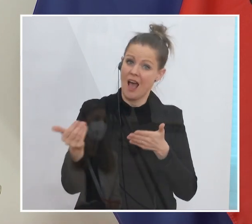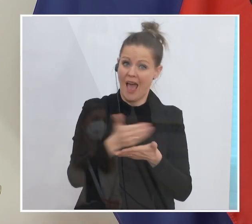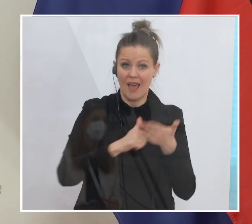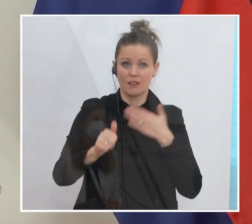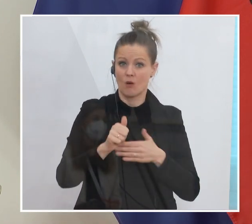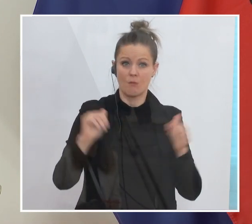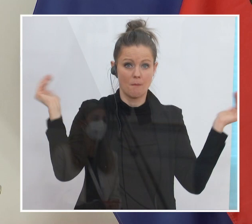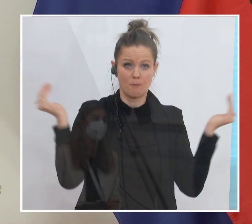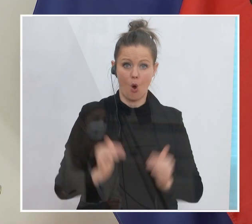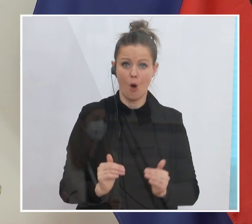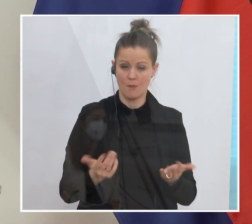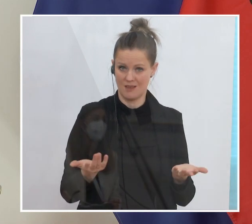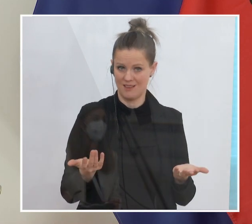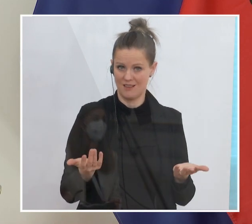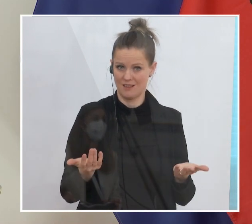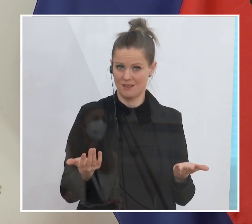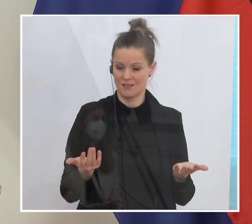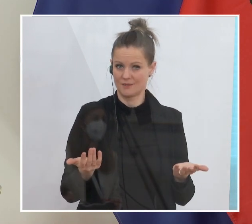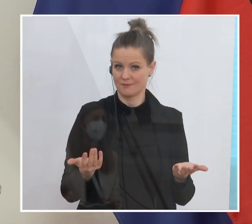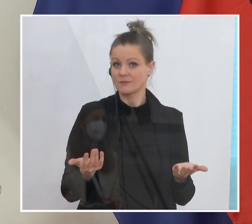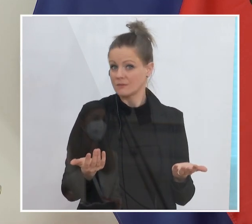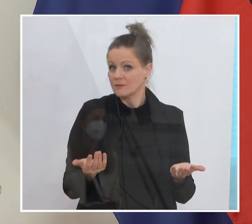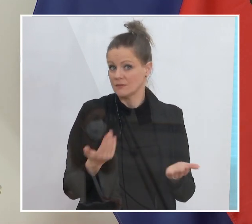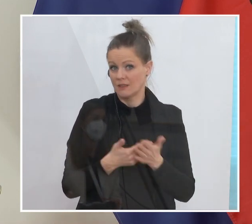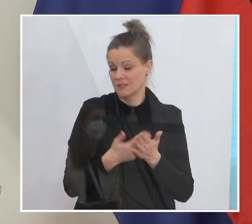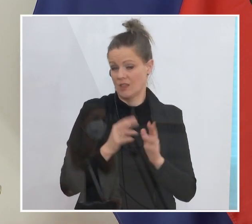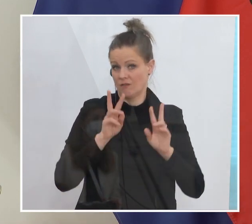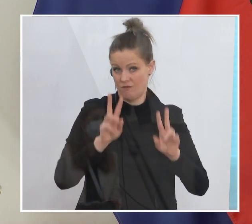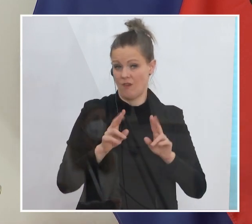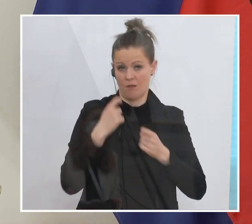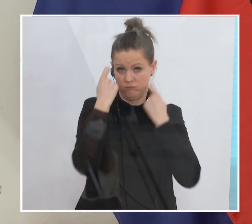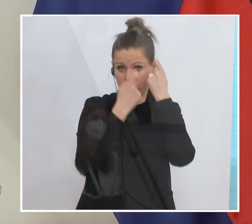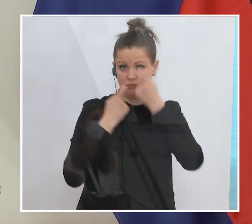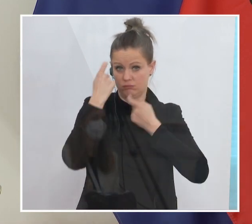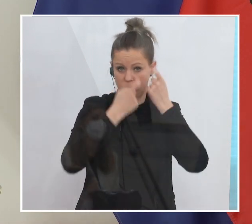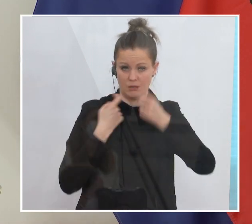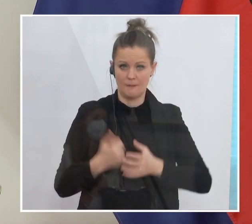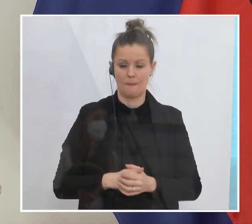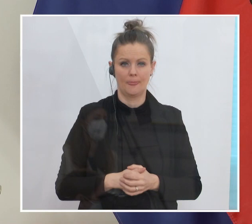und entsprechend halt da wirklich auch in Sorge sind. Ein besonderes Augenmerk haben wir vor